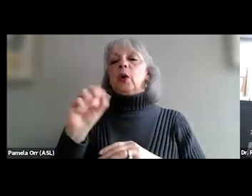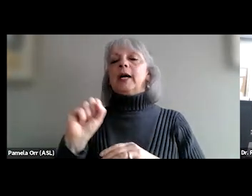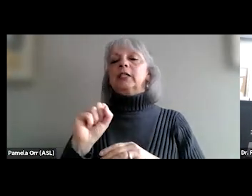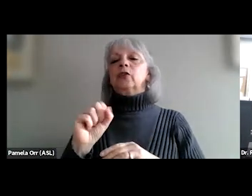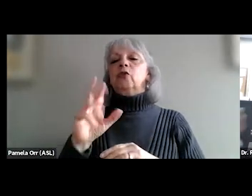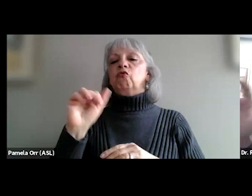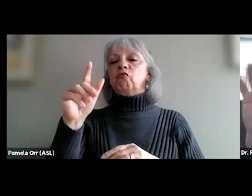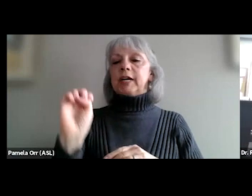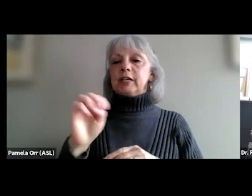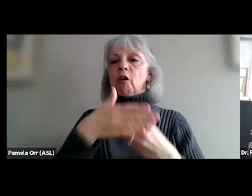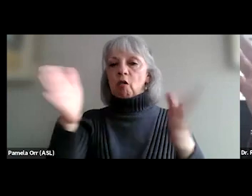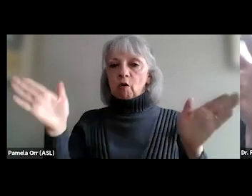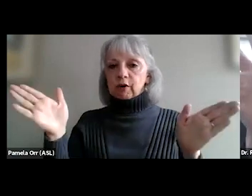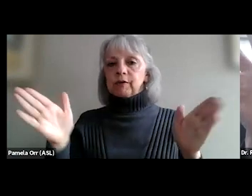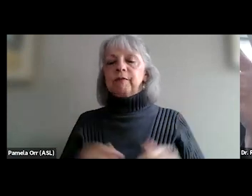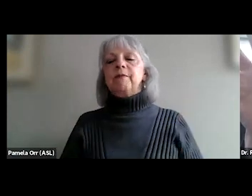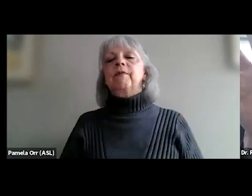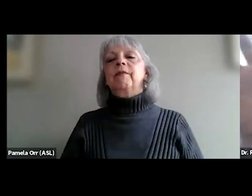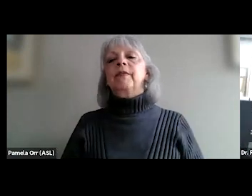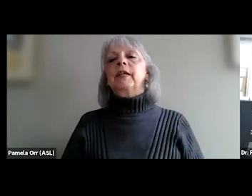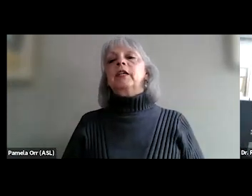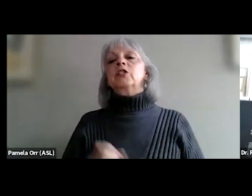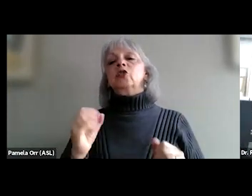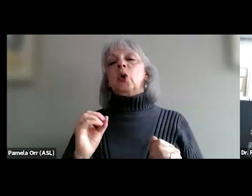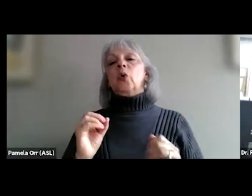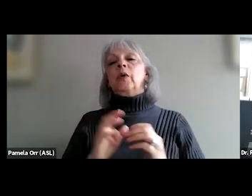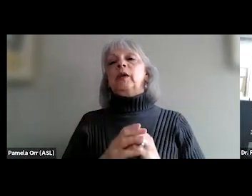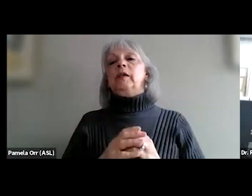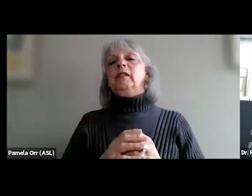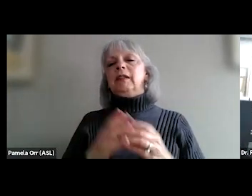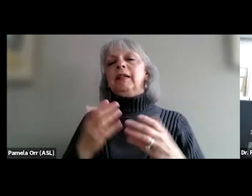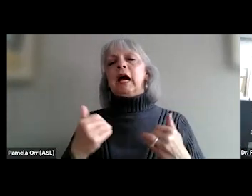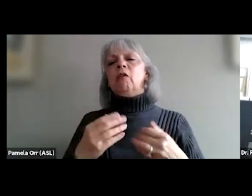Para prepararnos para hoy les han explicado un poco el contexto.